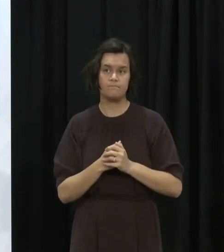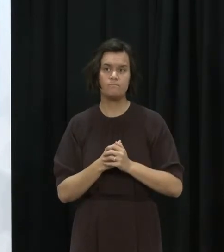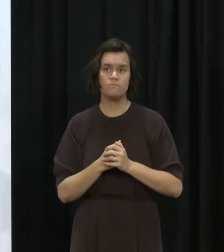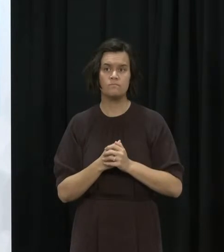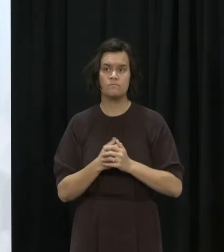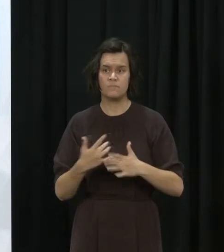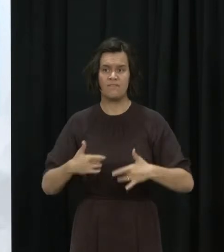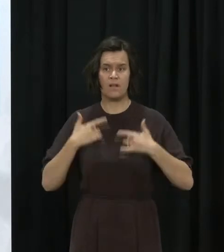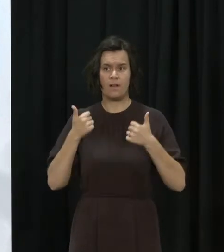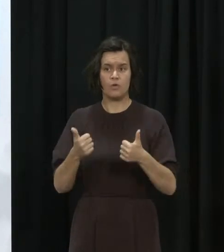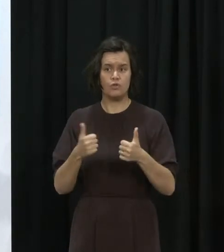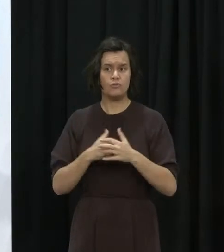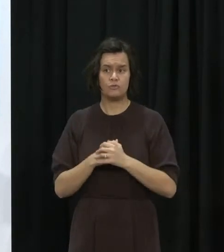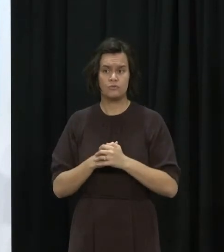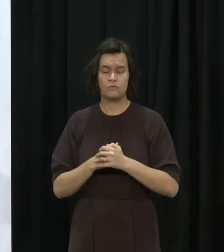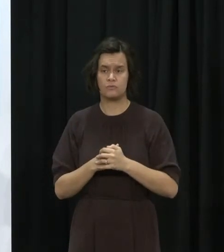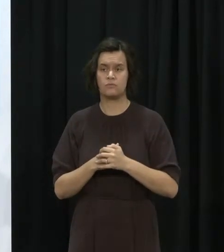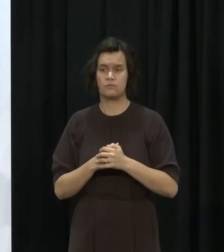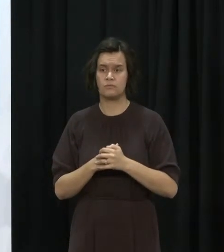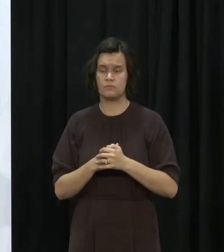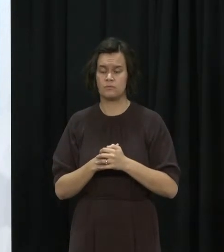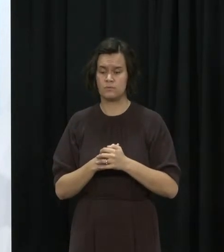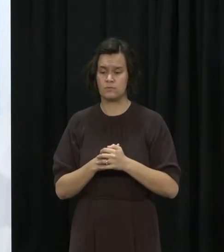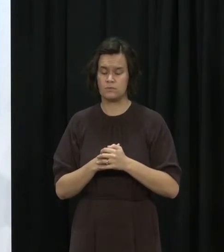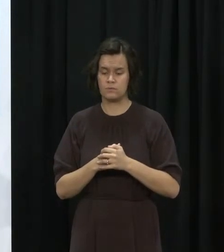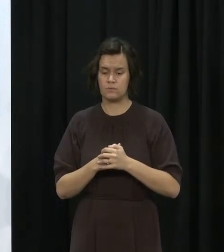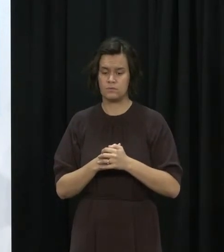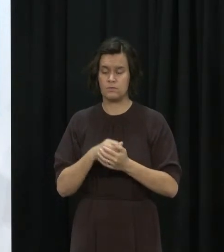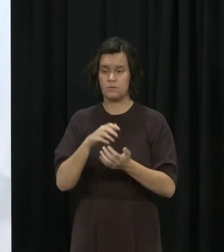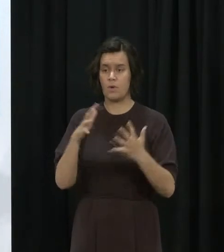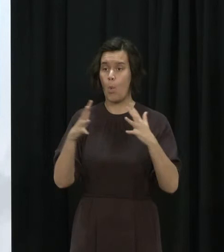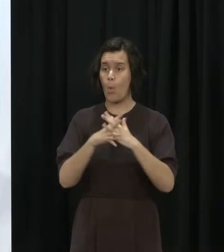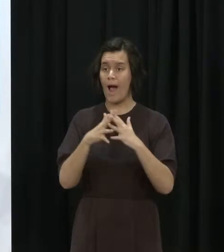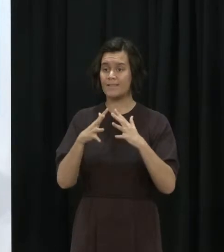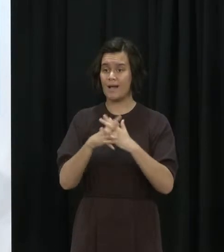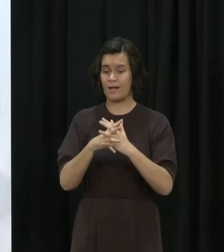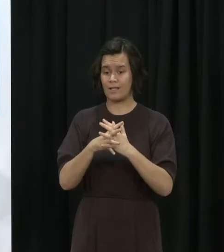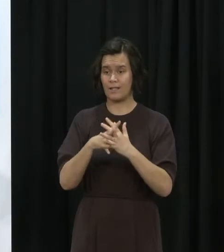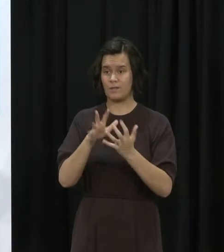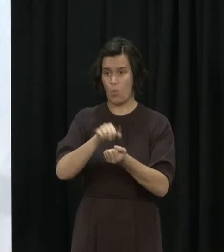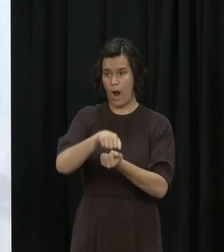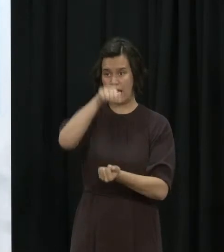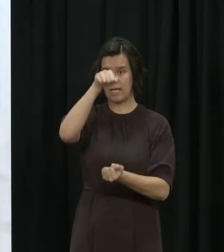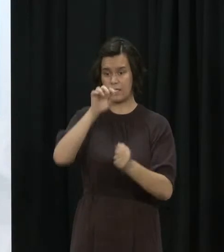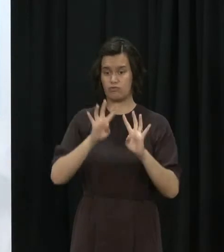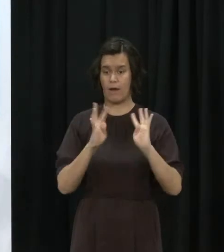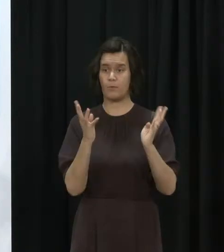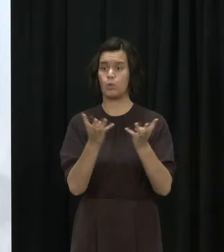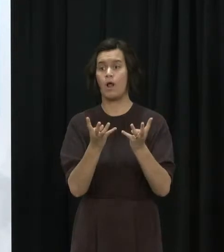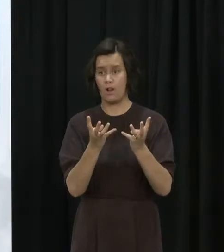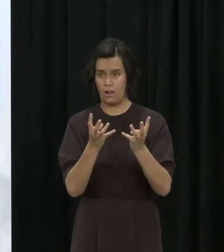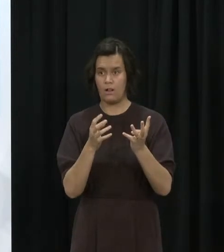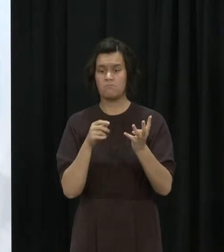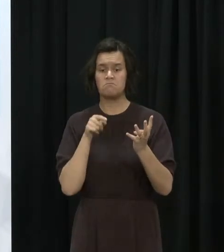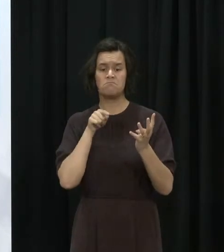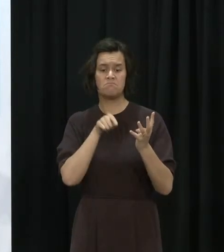Kia pehea te maia o koe e te Ko nga tohutohu me te arahi ka mau